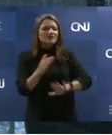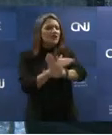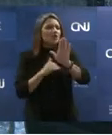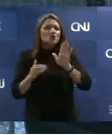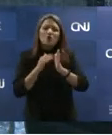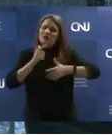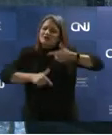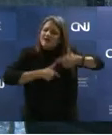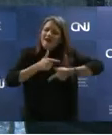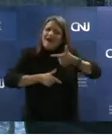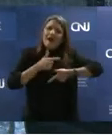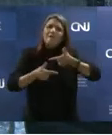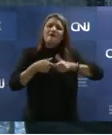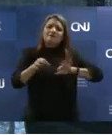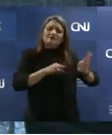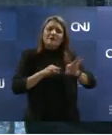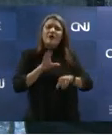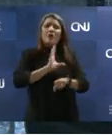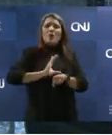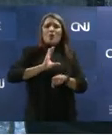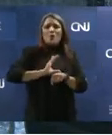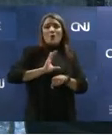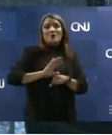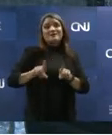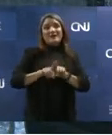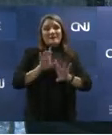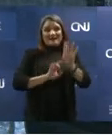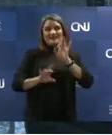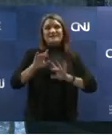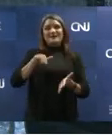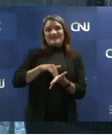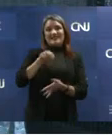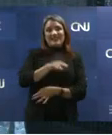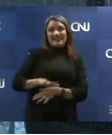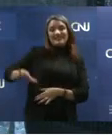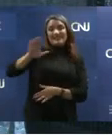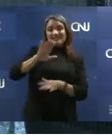nesse curso. Em especial da Secretaria Nacional da Família, aqui presente, com toda a equipe.